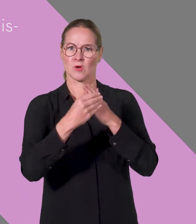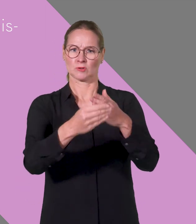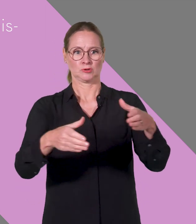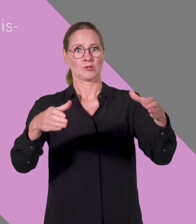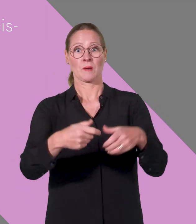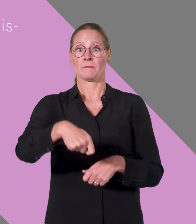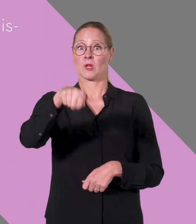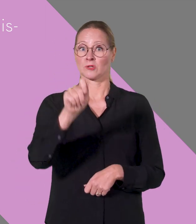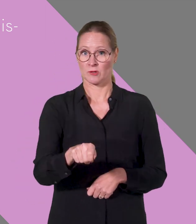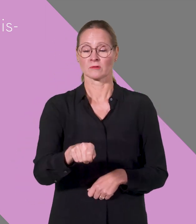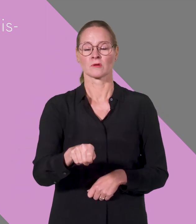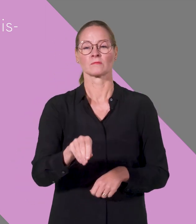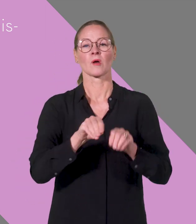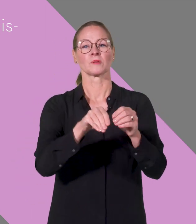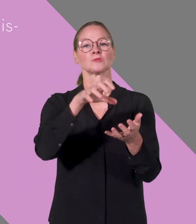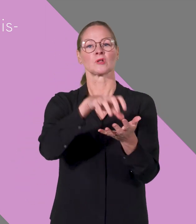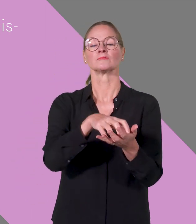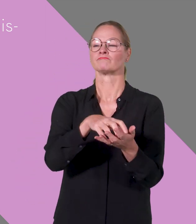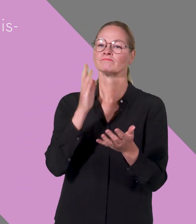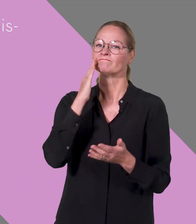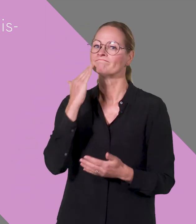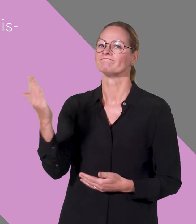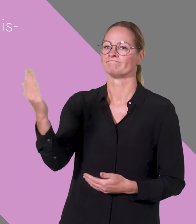Ohjausryhmän puheenjohtajiksi Opetushallitus on kutsunut -